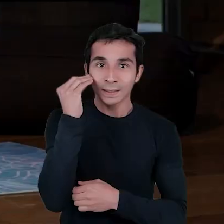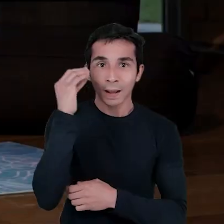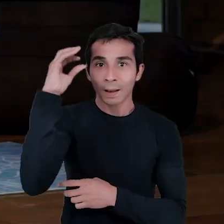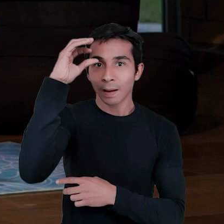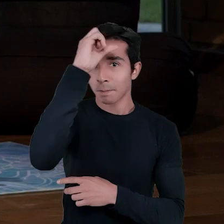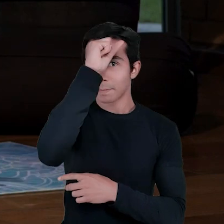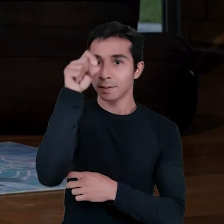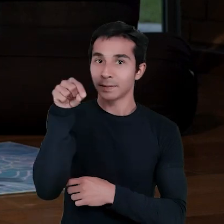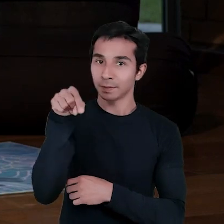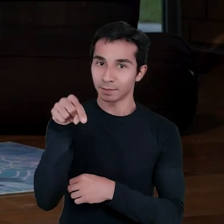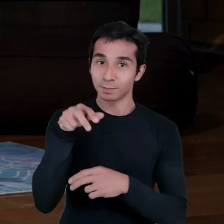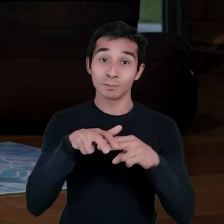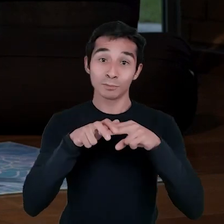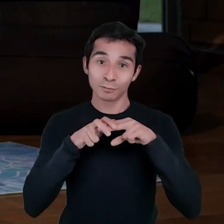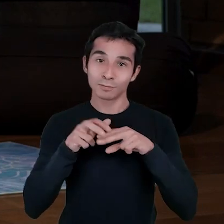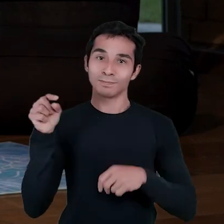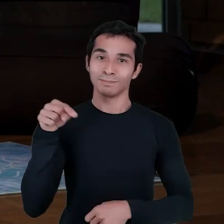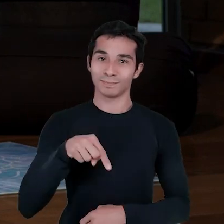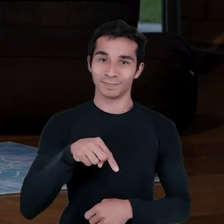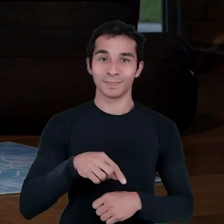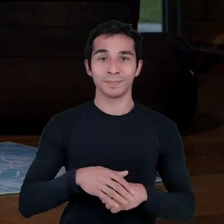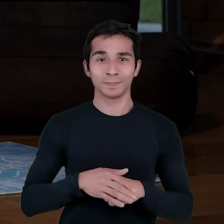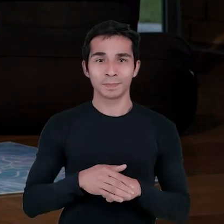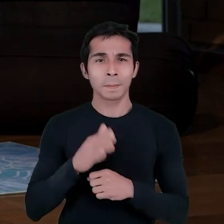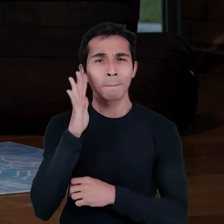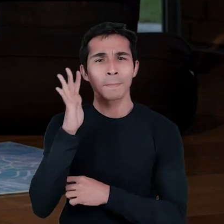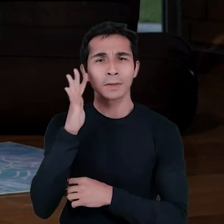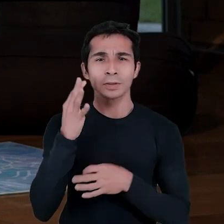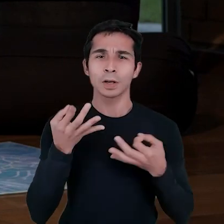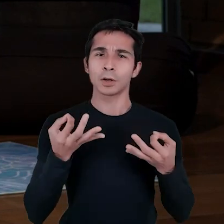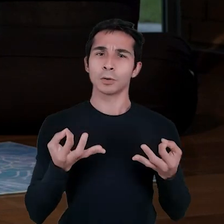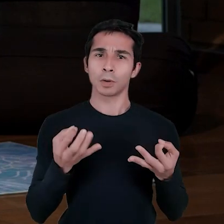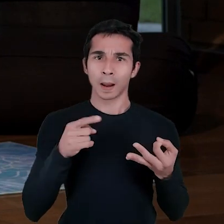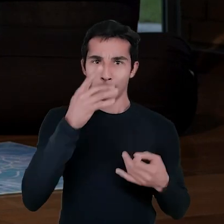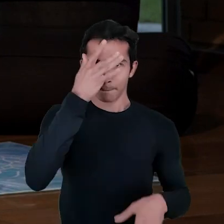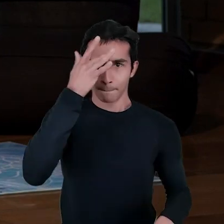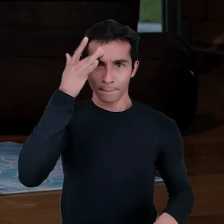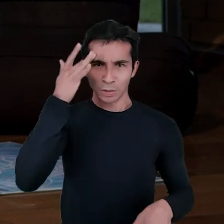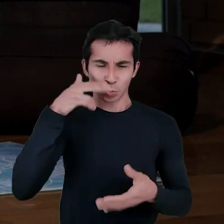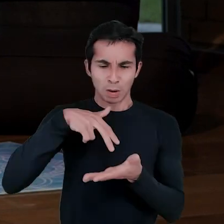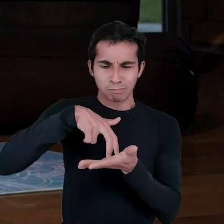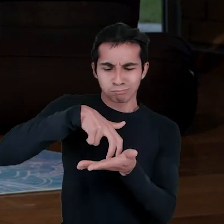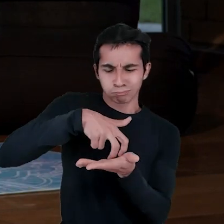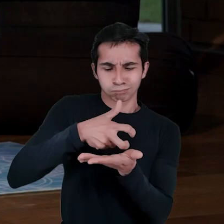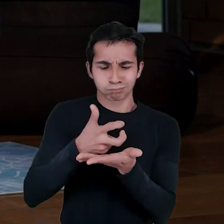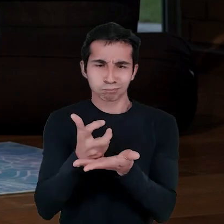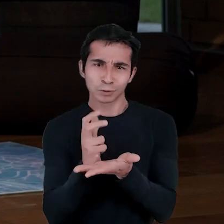Nós temos no imaginário, pessoas em posturas dificílimas, quase impossíveis de realizar.